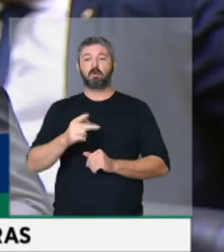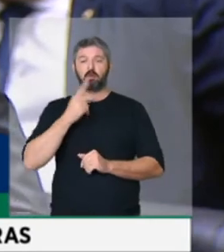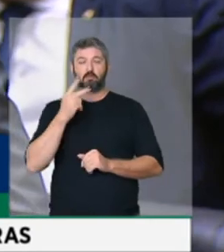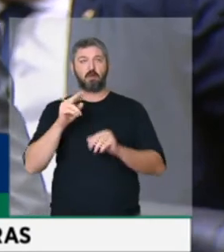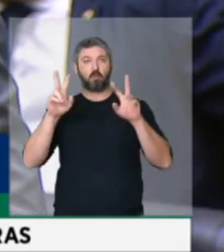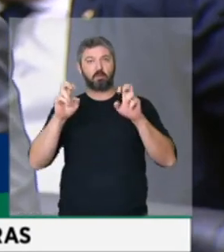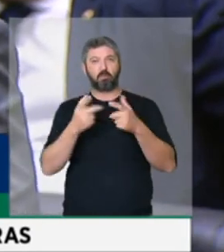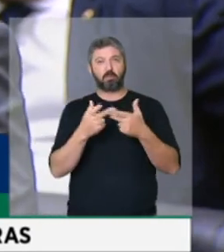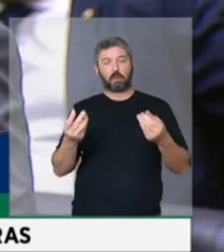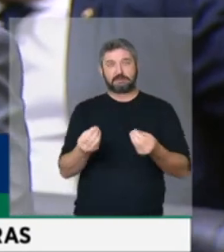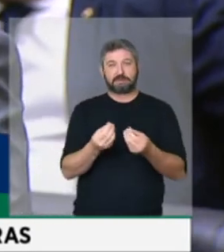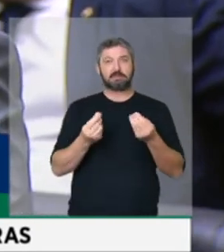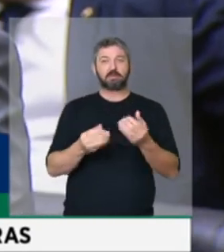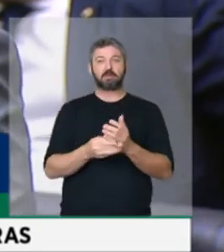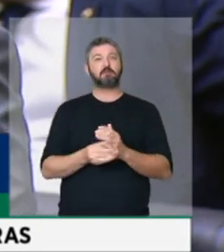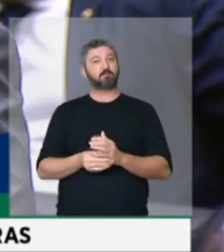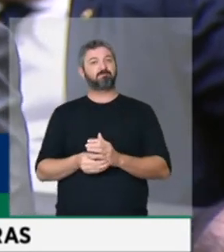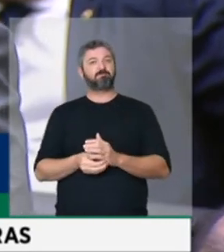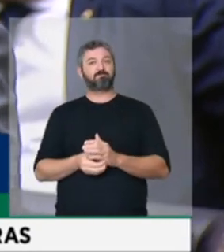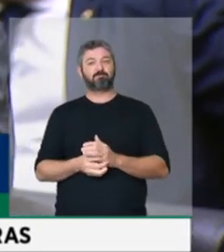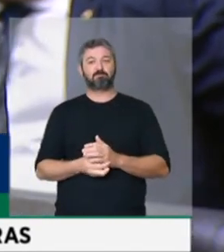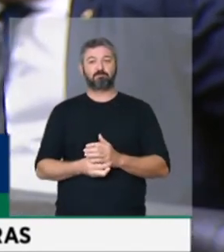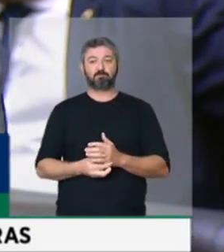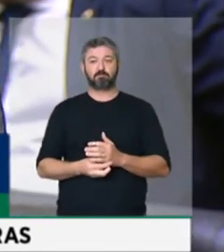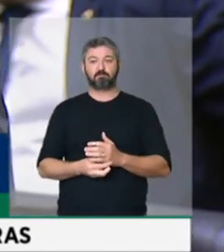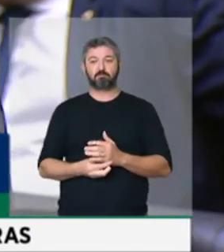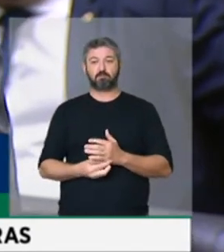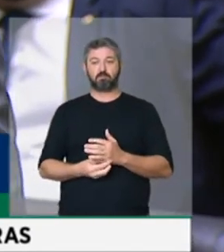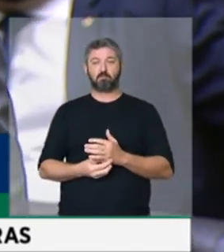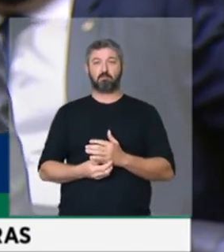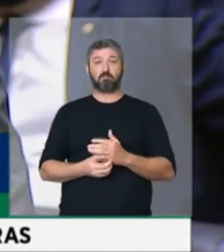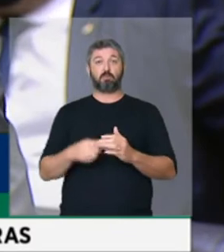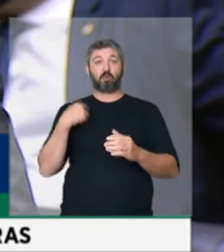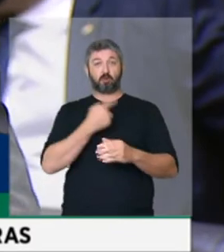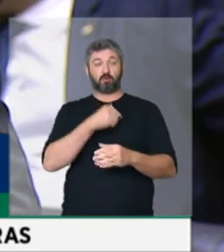PAÍS. ELA FALA DE UM TEMA SENSÍVEL E NÓS ESTAMOS VOTANDO UM PARECER QUE